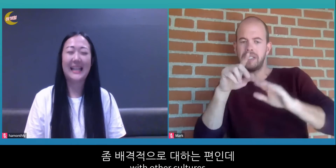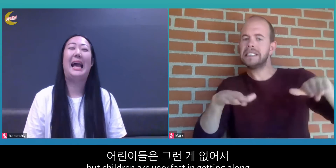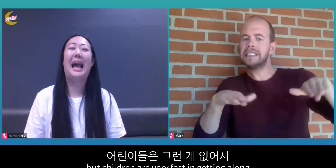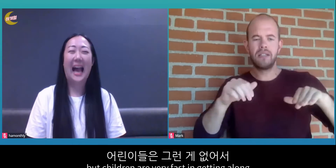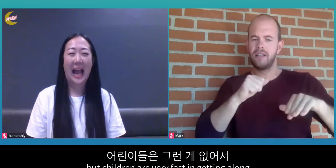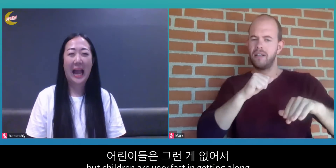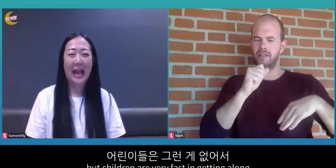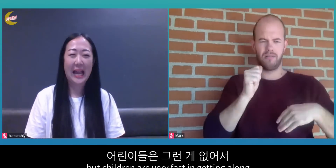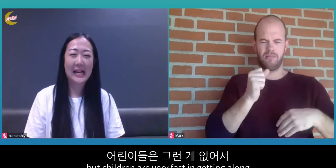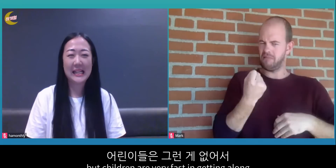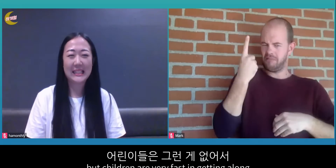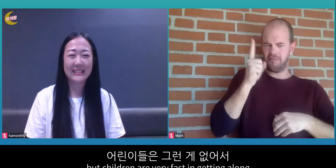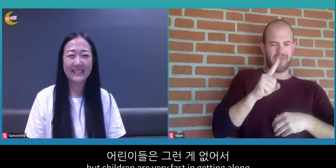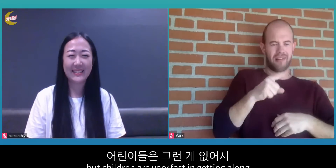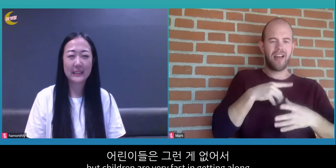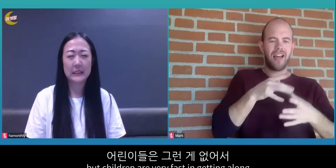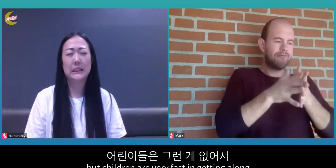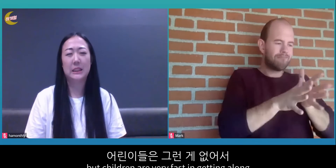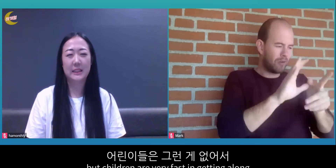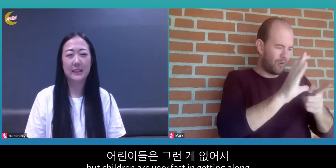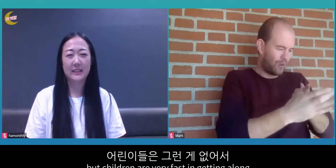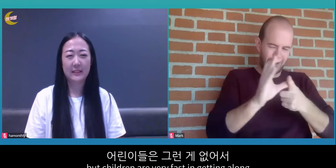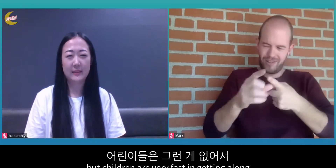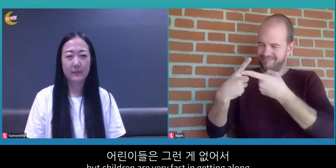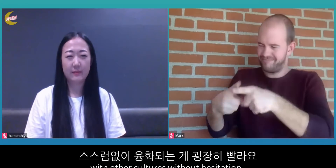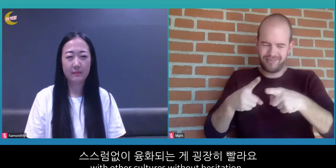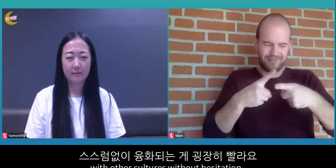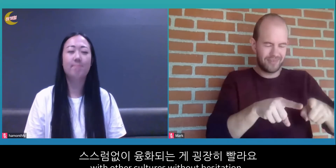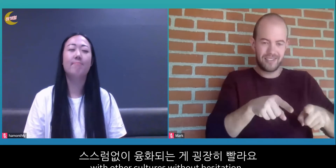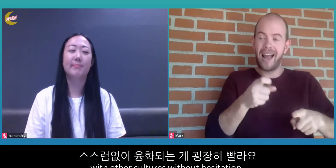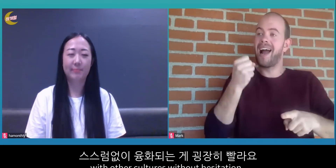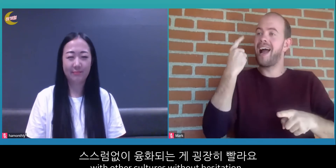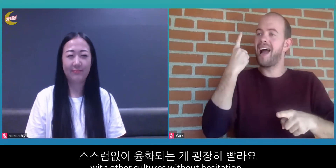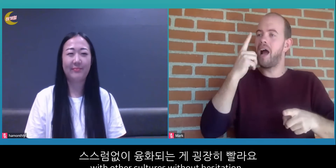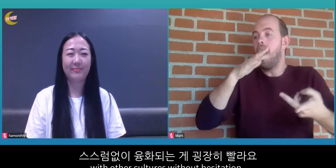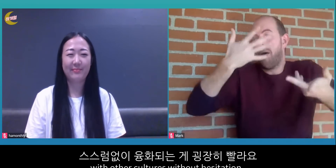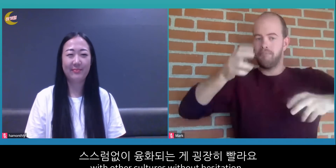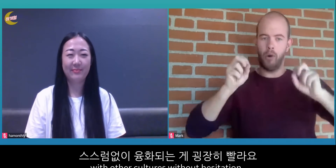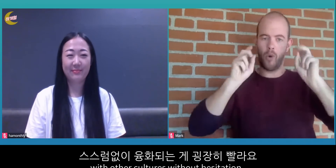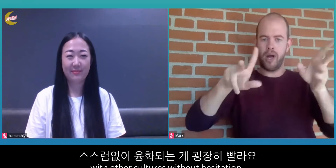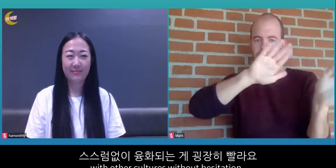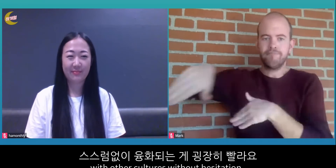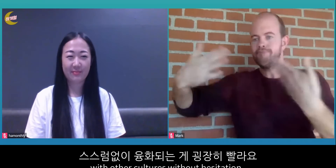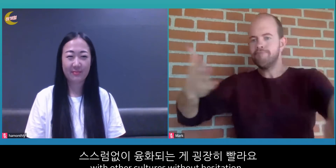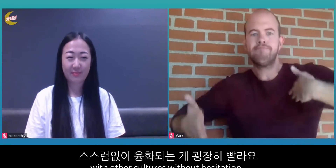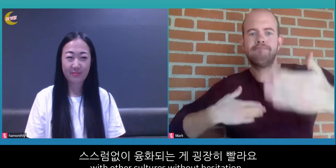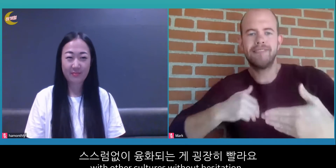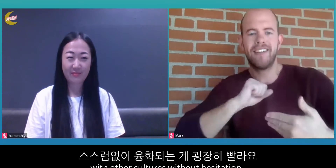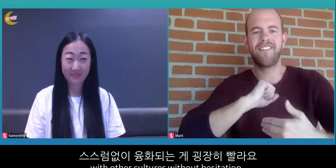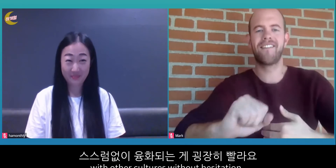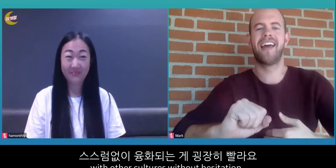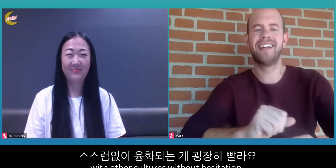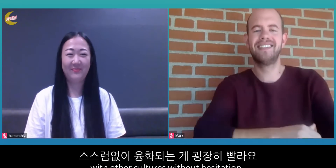が、子供はためらうことなく他の文化とうまくやっていくのが非常に速いです。